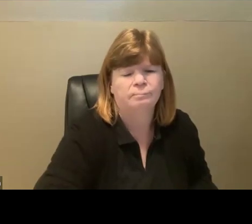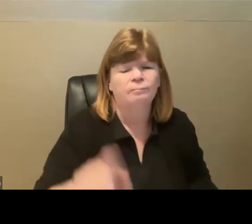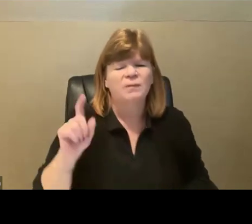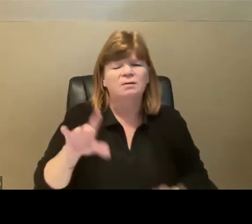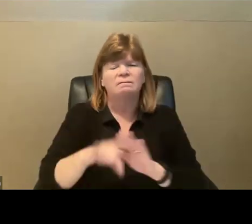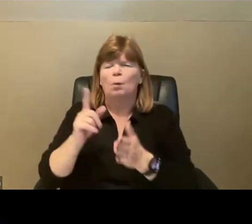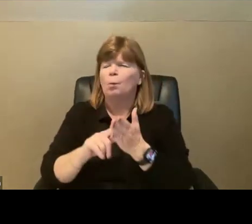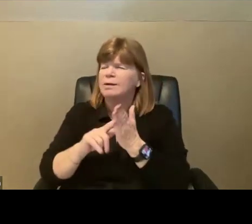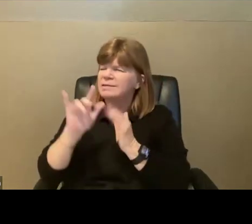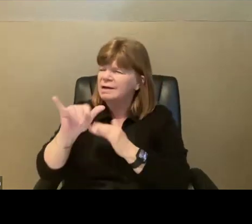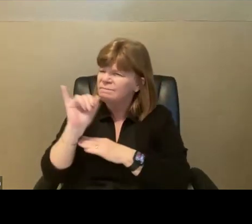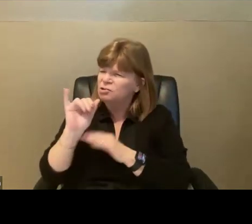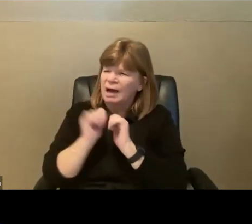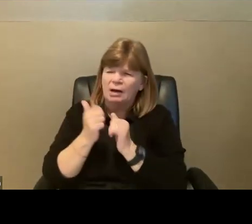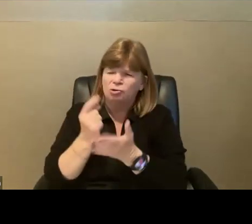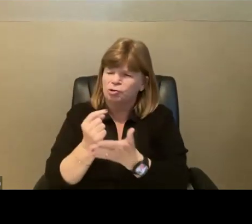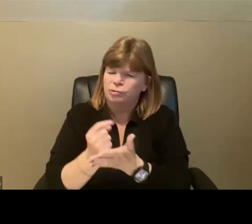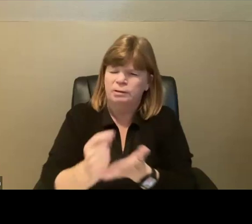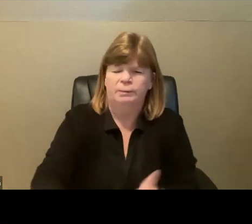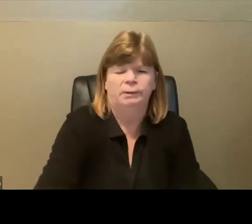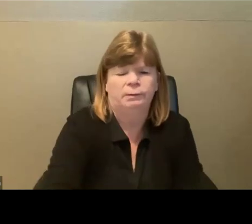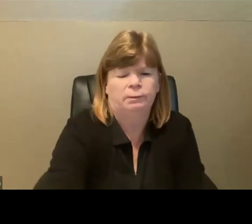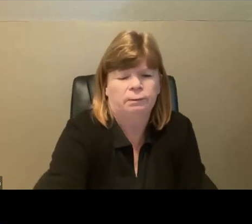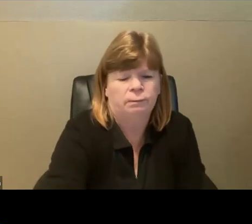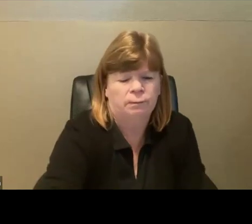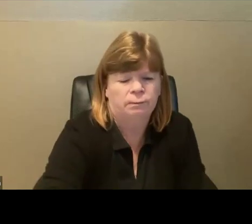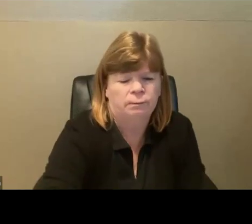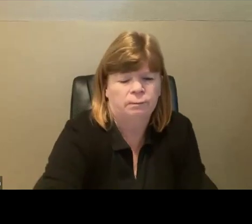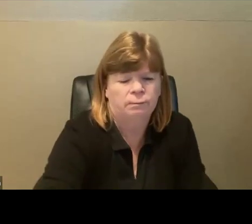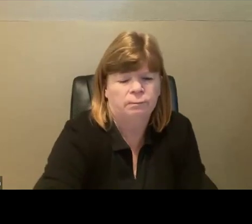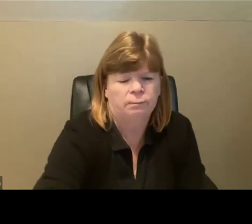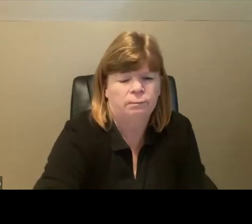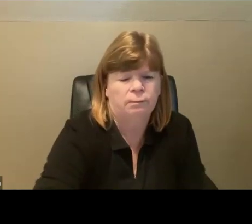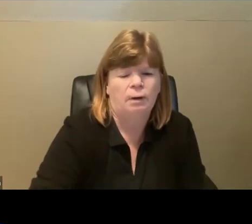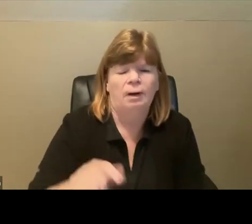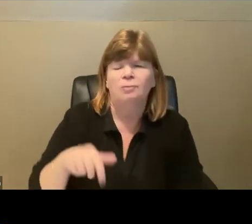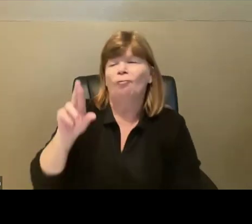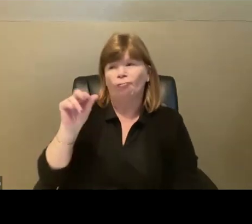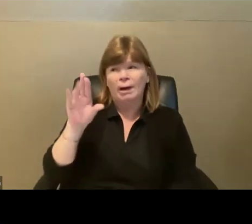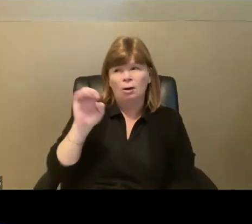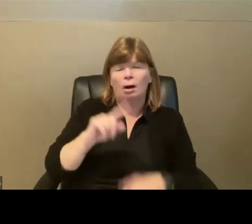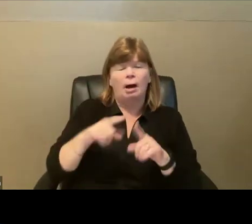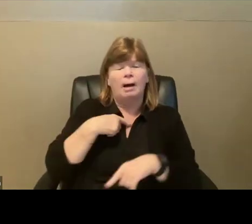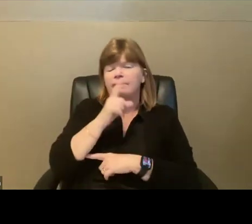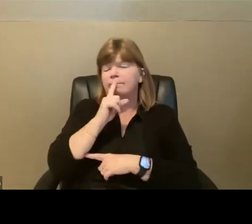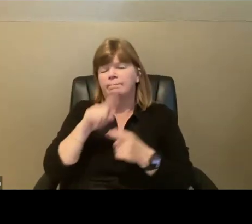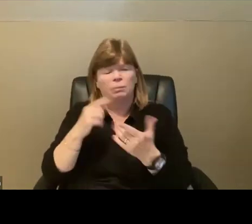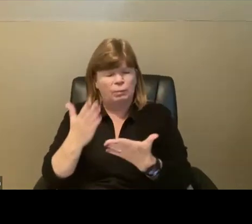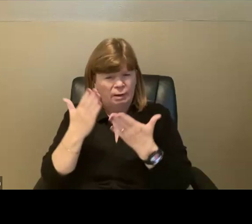Ahora, muy raramente, y no estoy recomendando esto de ninguna manera, forma o manera para ti, pero podría ser una consideración sobre la mesa.